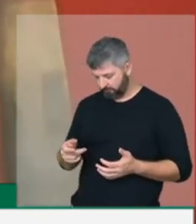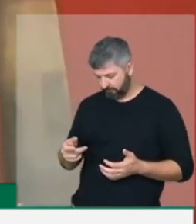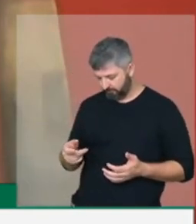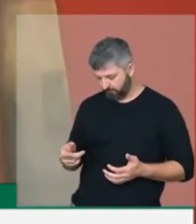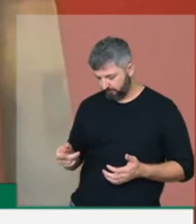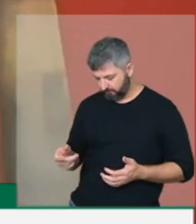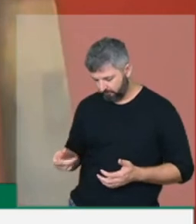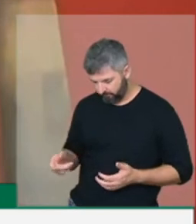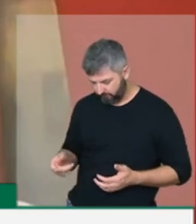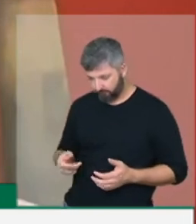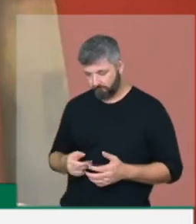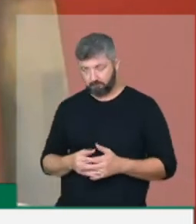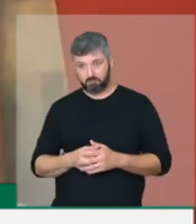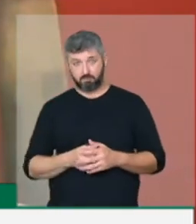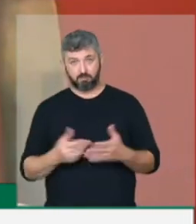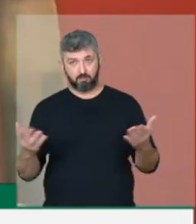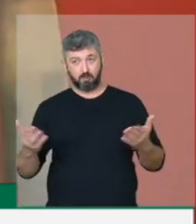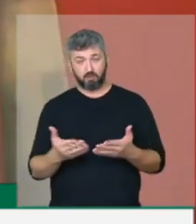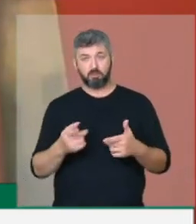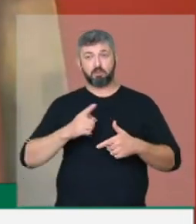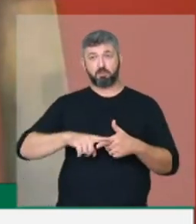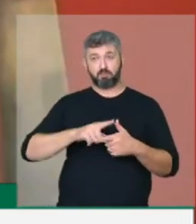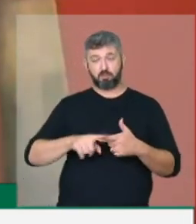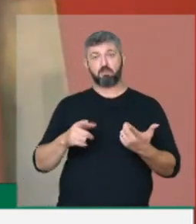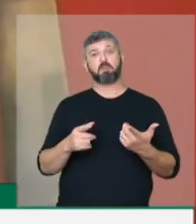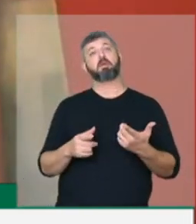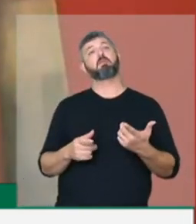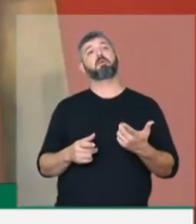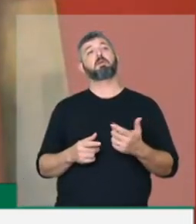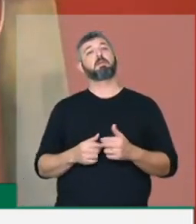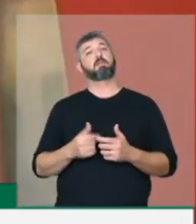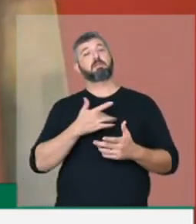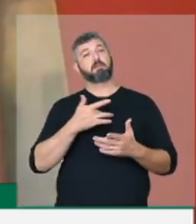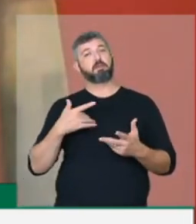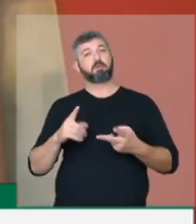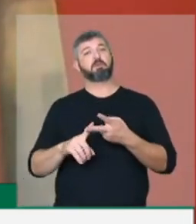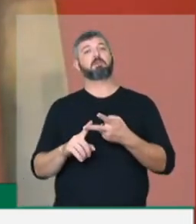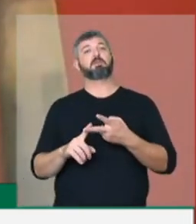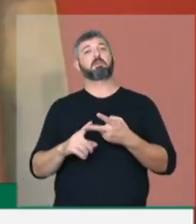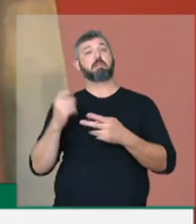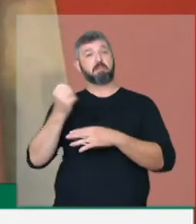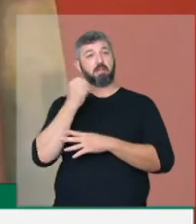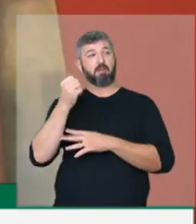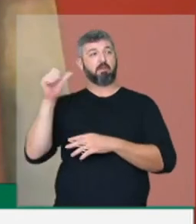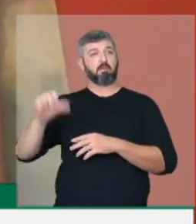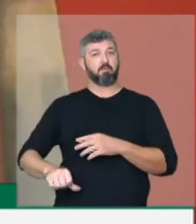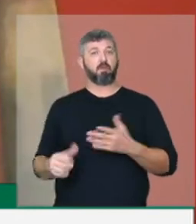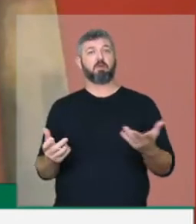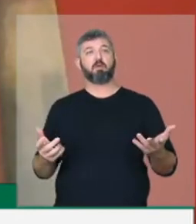PAÍS HOJE ESTÁ AFUNDADO NAS DUAS CRISES A CRISE SANITÁ RIA, A CRISE ECONÔMICA, UMA AGRAVA A OUTRA E O PAÍS ESTÁ CADA VEZ PIOR E EXISTEM RESPONSÁVEIS POR ESSE